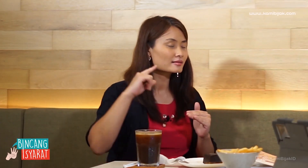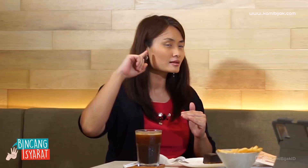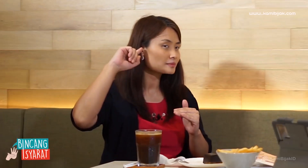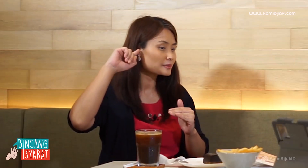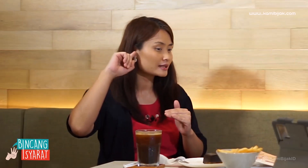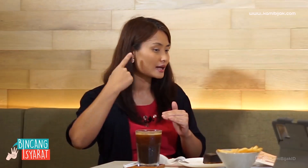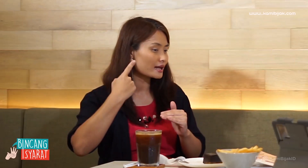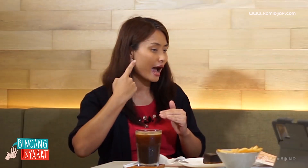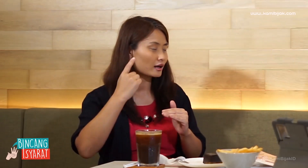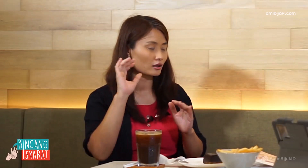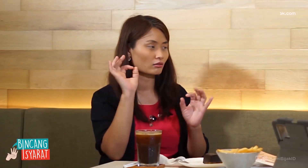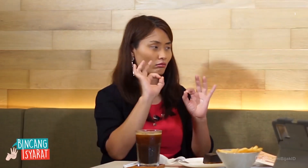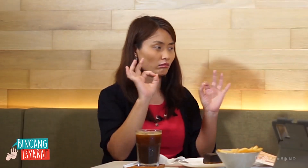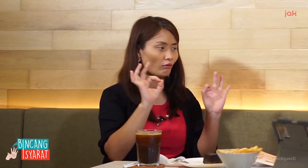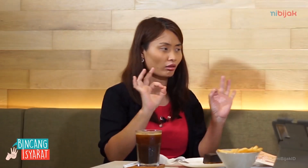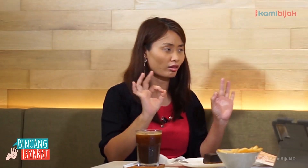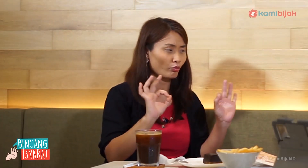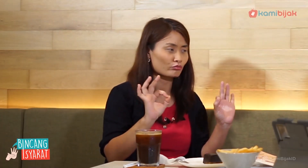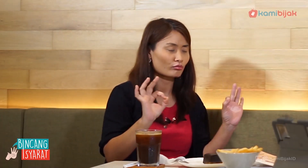dan mendengar No.